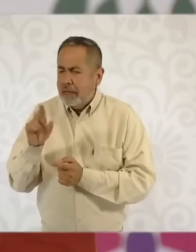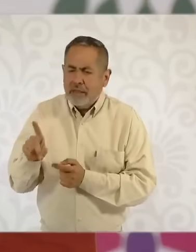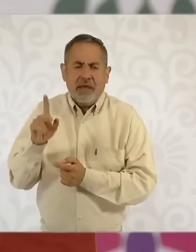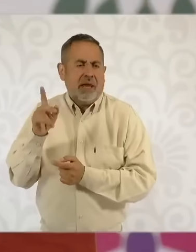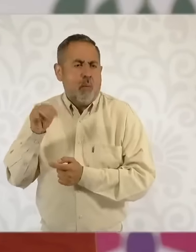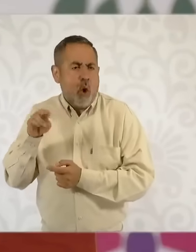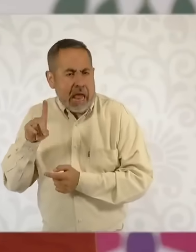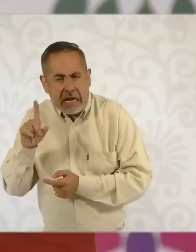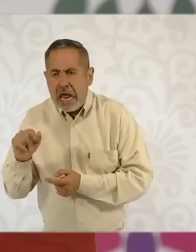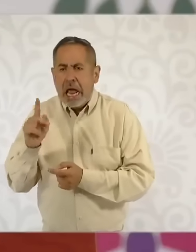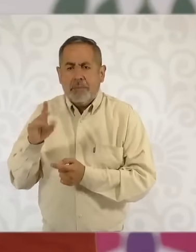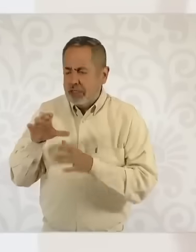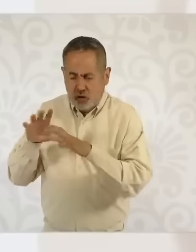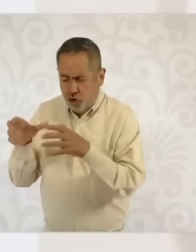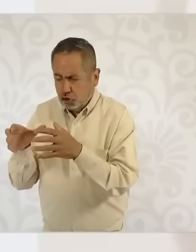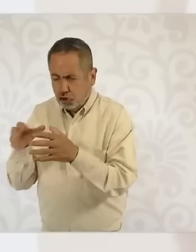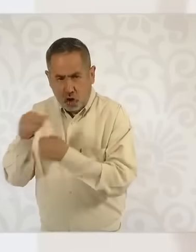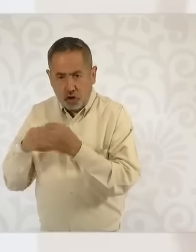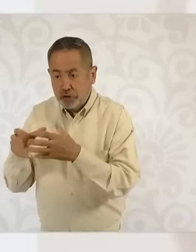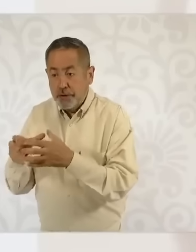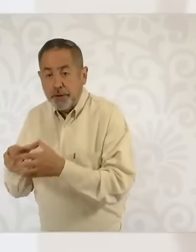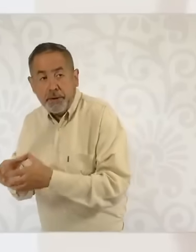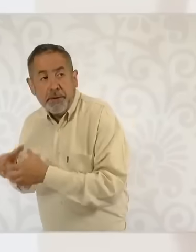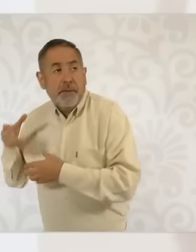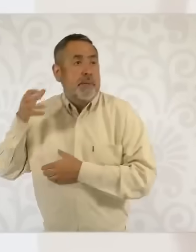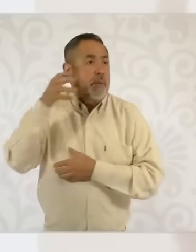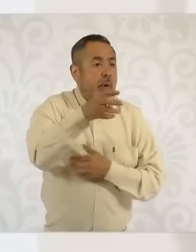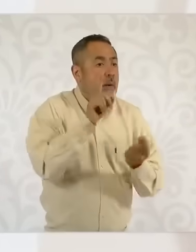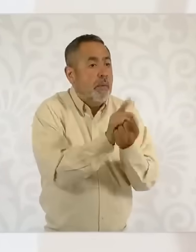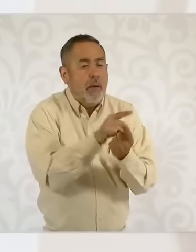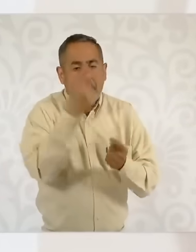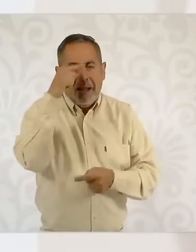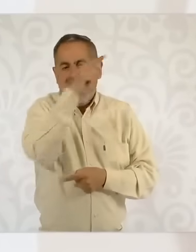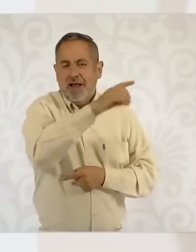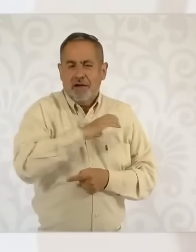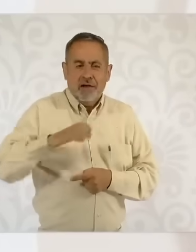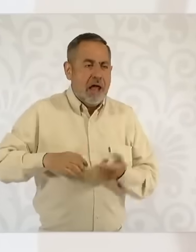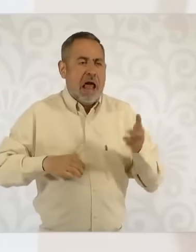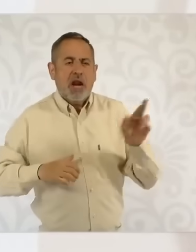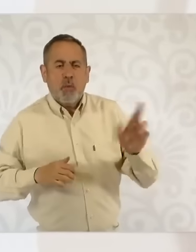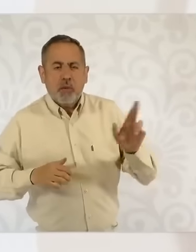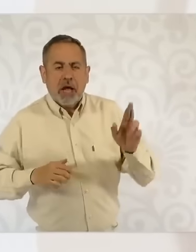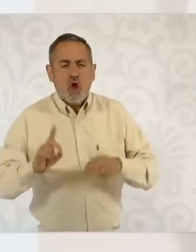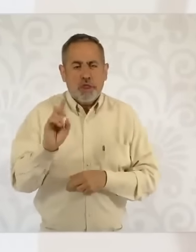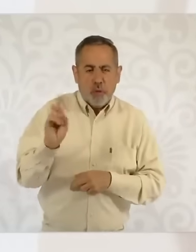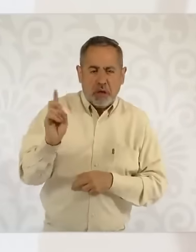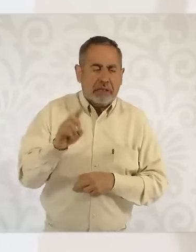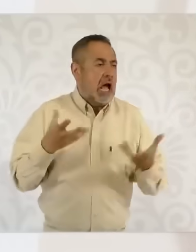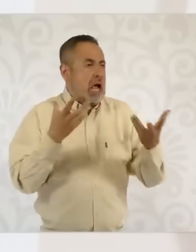Primero a ver a los congresistas y después a ver a los senadores republicanos y demócratas para